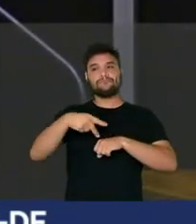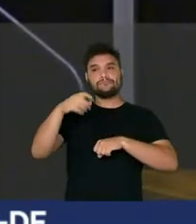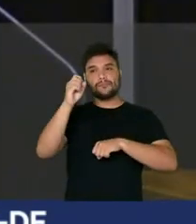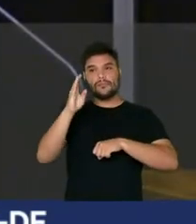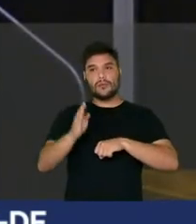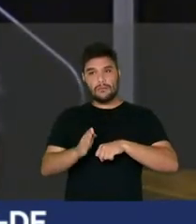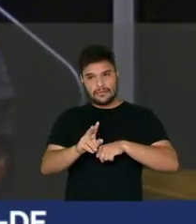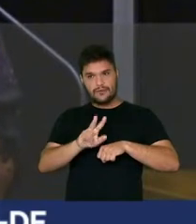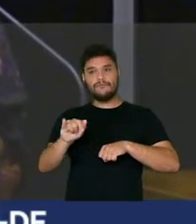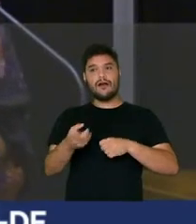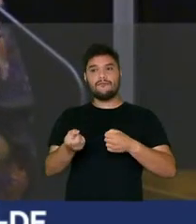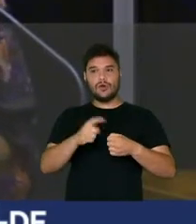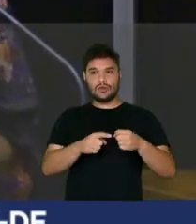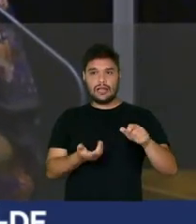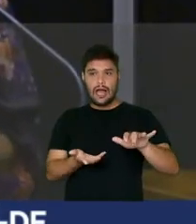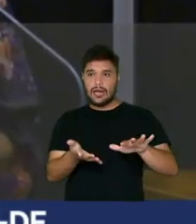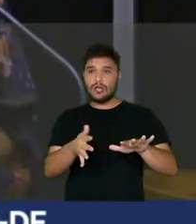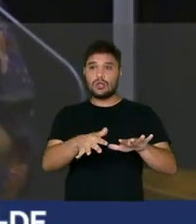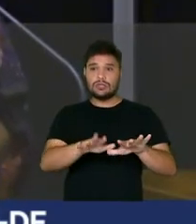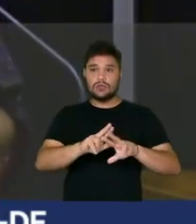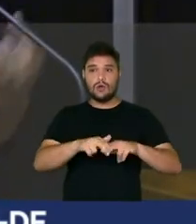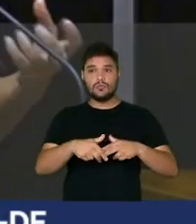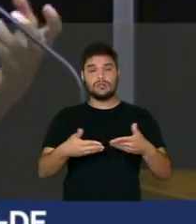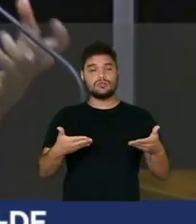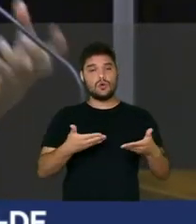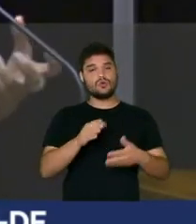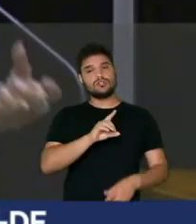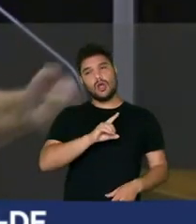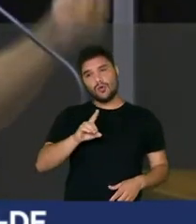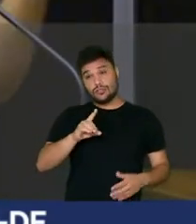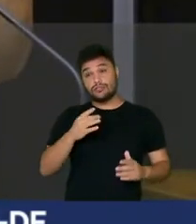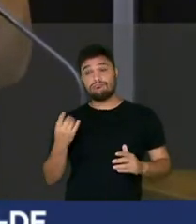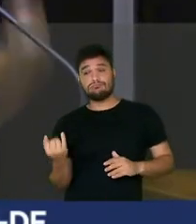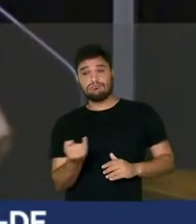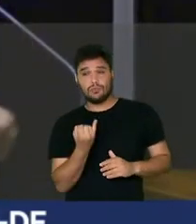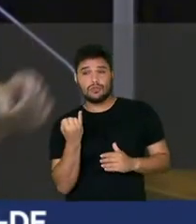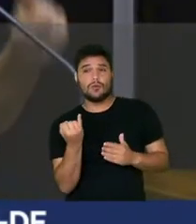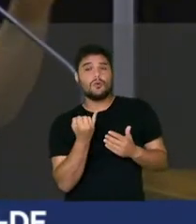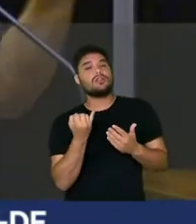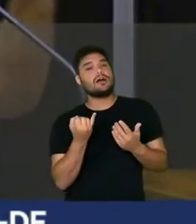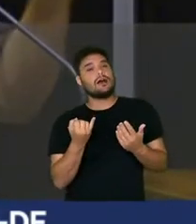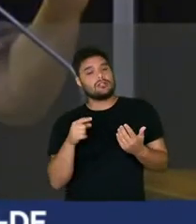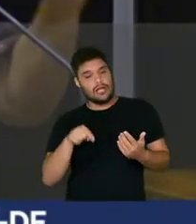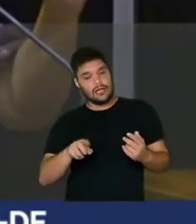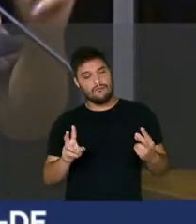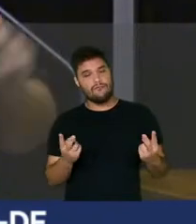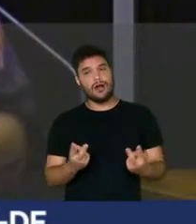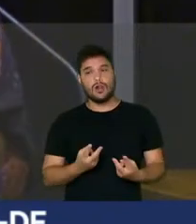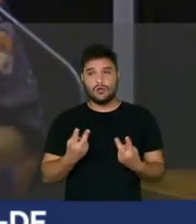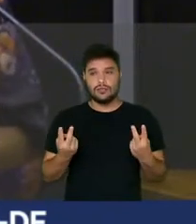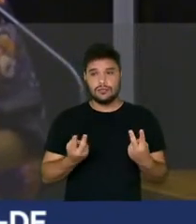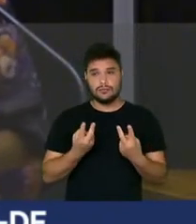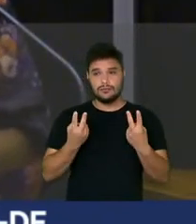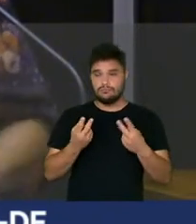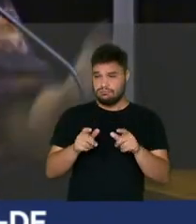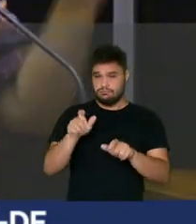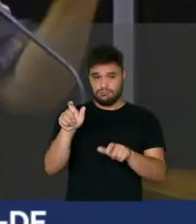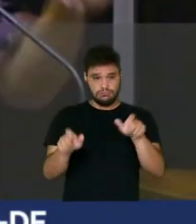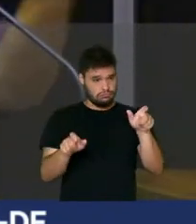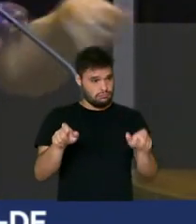BRASIL VOLTE A ESTAR EM UMA LÓGICA DE INCLUSÃO. POR ISSO, O DIA DE HOJE É UM DIA SIMBÓLICO, PORQUE NÓS ESTAMOS AQUI VALORIZANDO ESSES